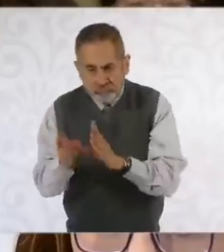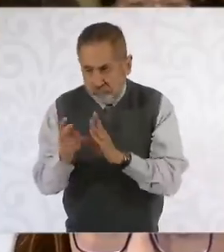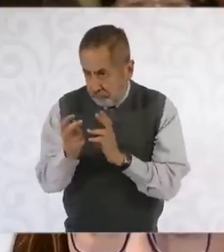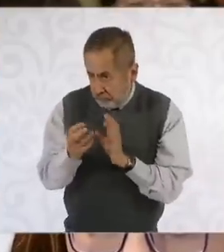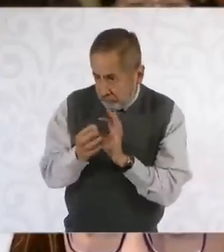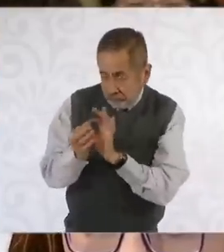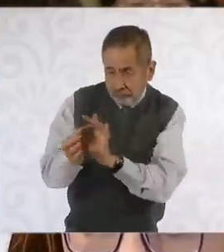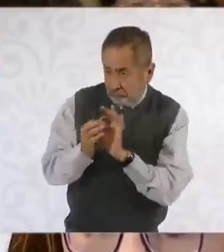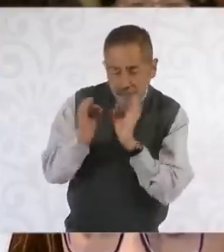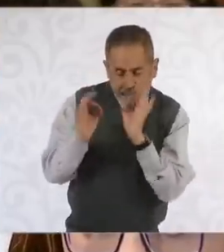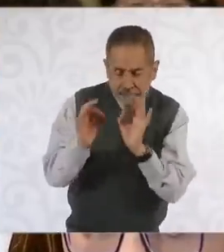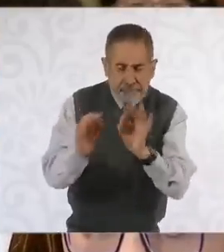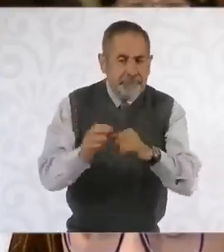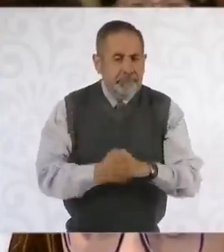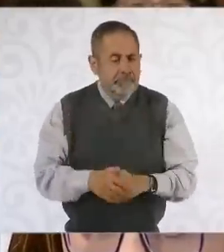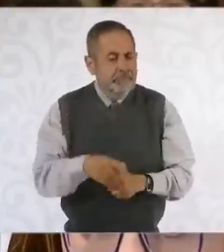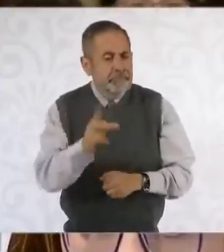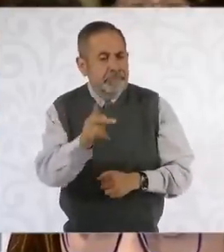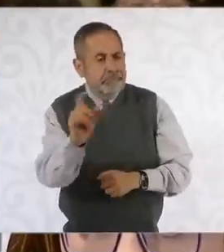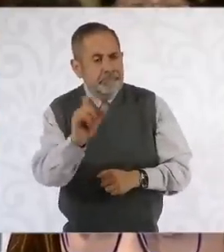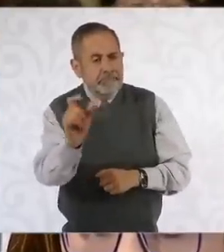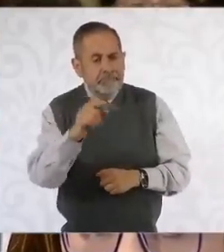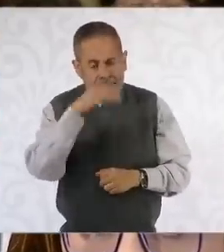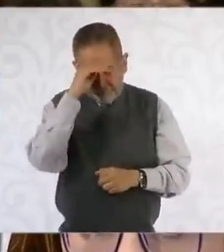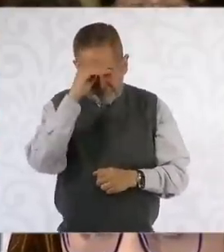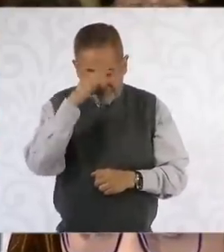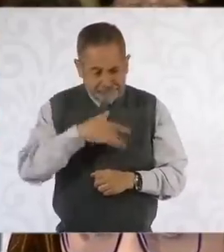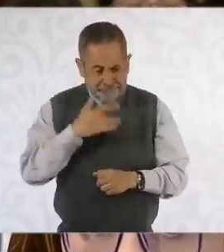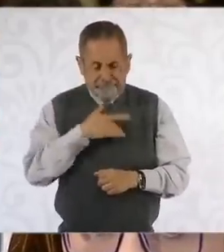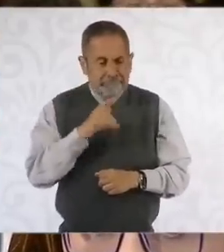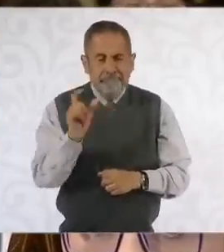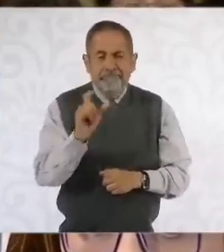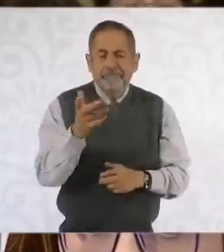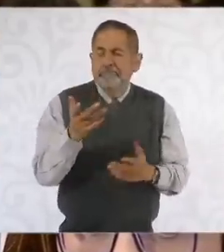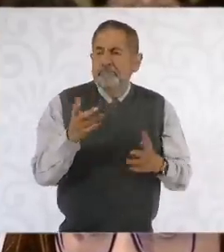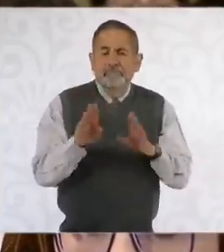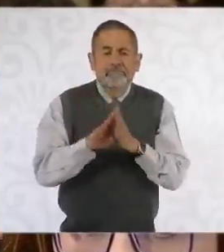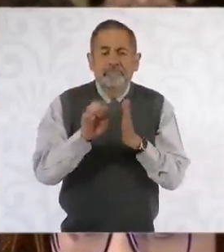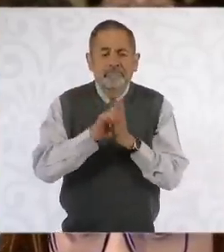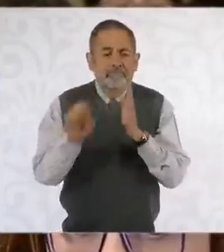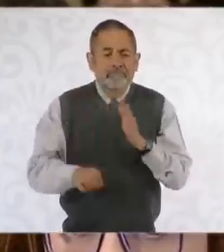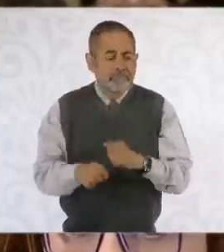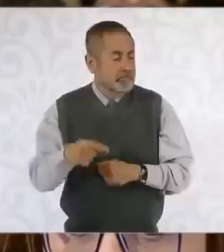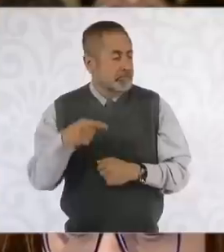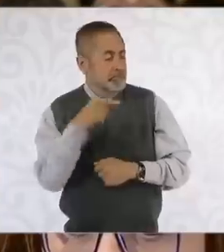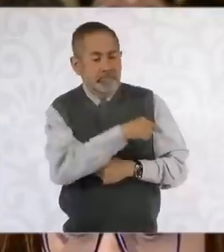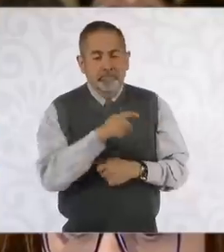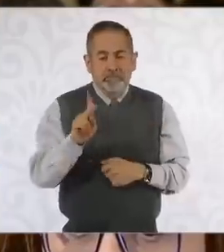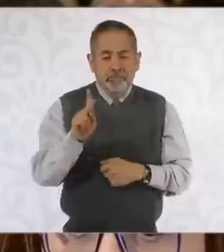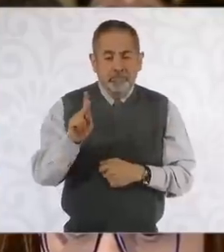aquí es en qué momento Eh puede de quebrarse ahí eh eh con el poder judicial porque ya hemos visto